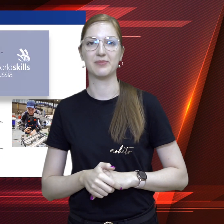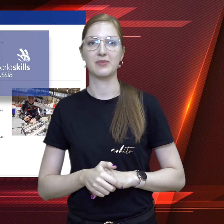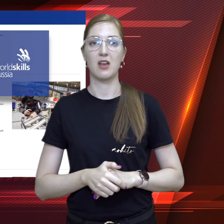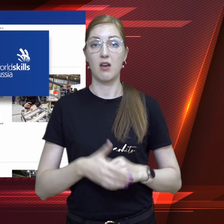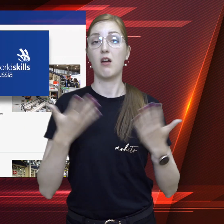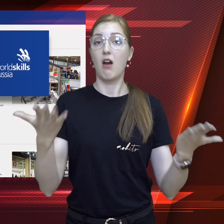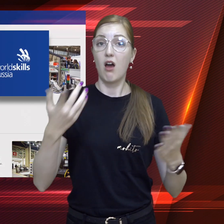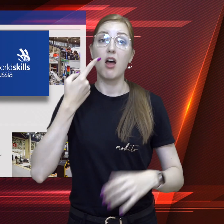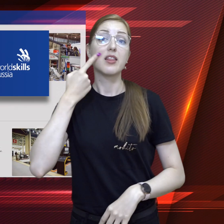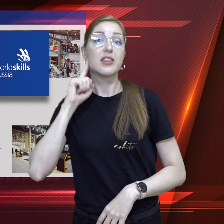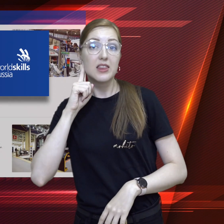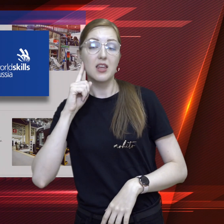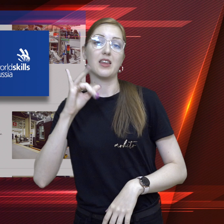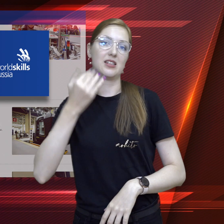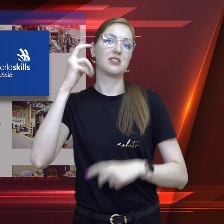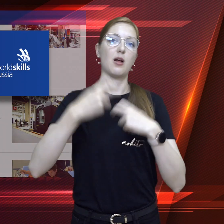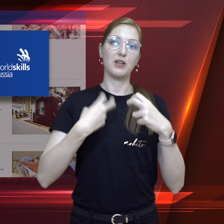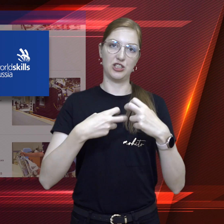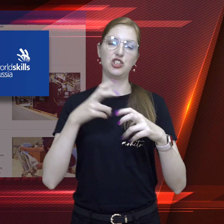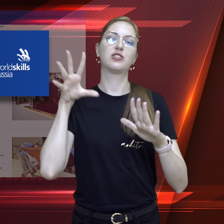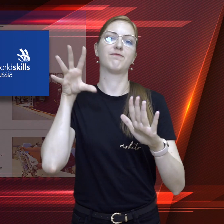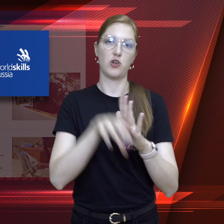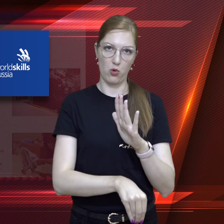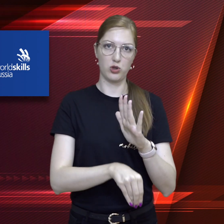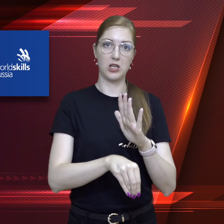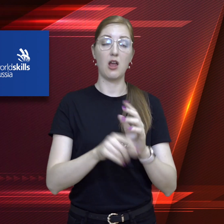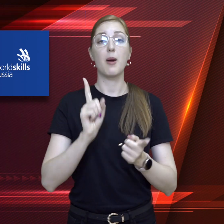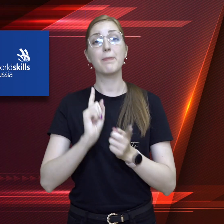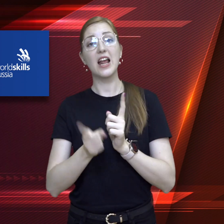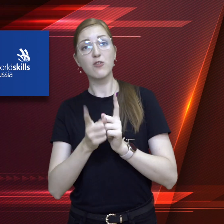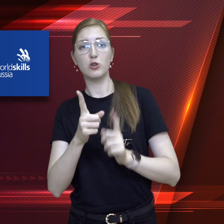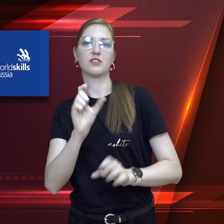Что касается глухих и слабослышащих, они тоже могут получить услуги.